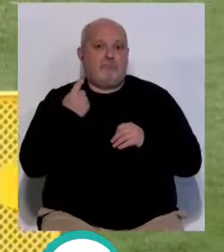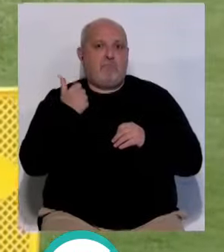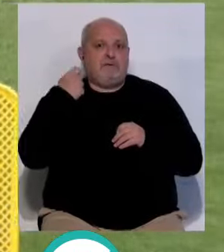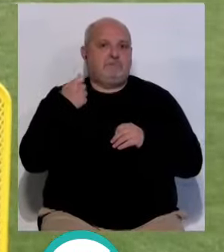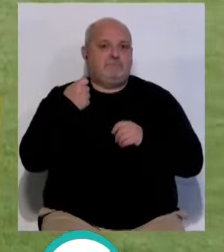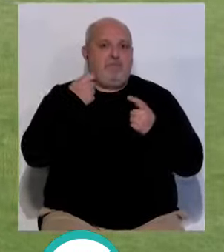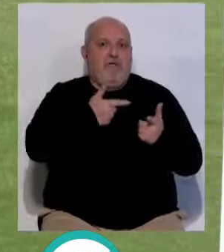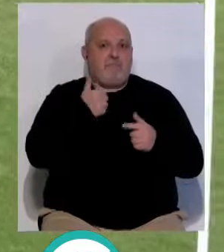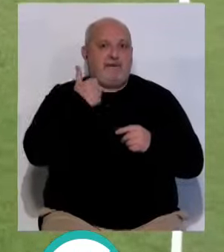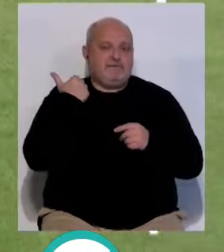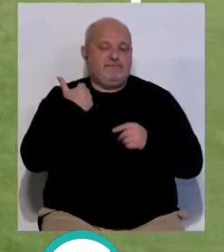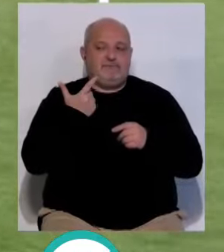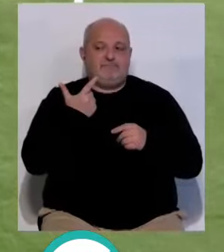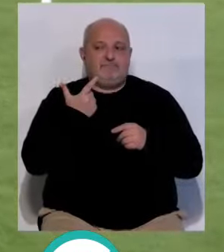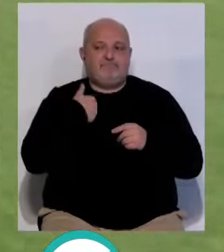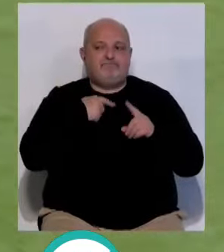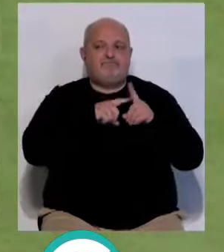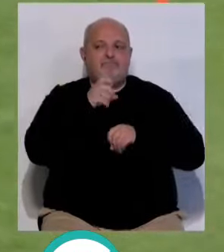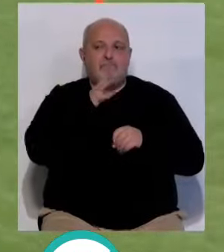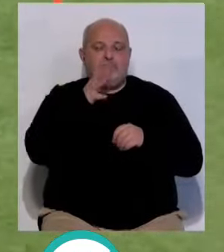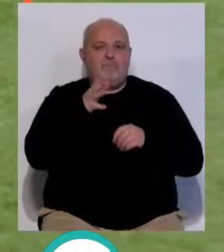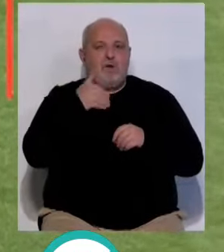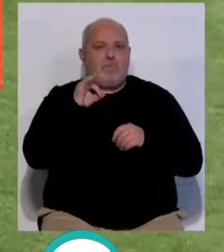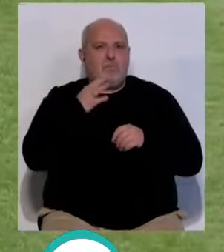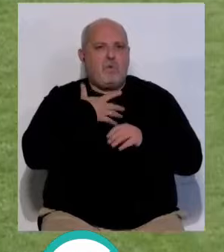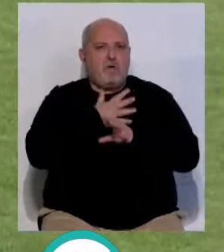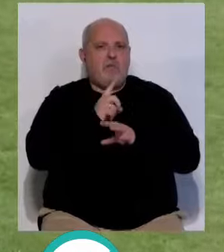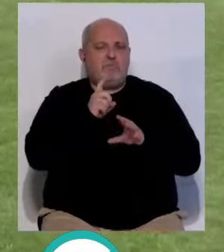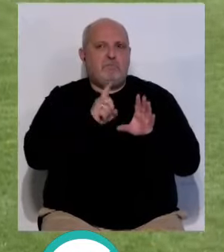prácticamente nada Entonces mi pregunta es tan mal estado campo para que yo no digo que jueg